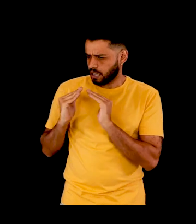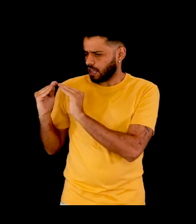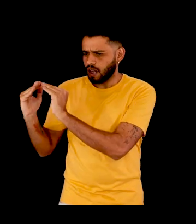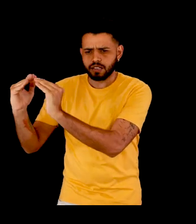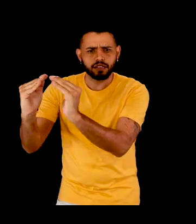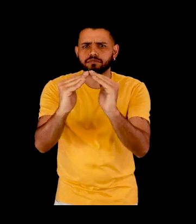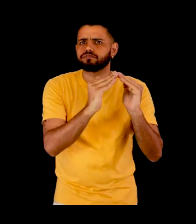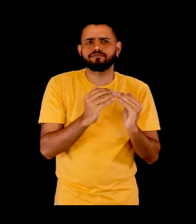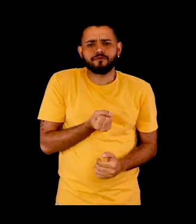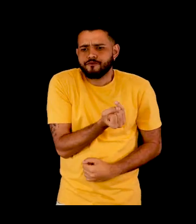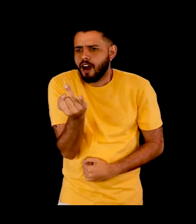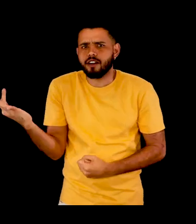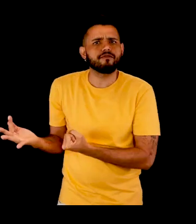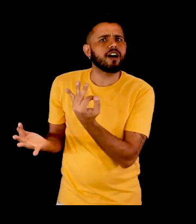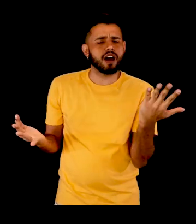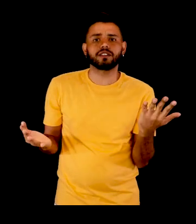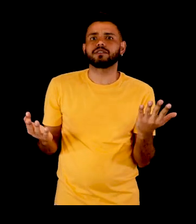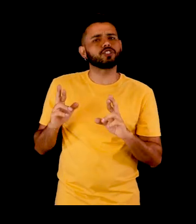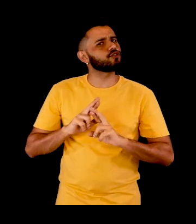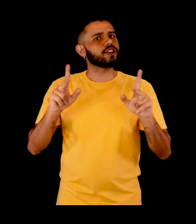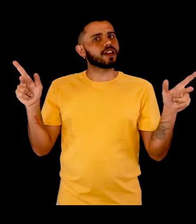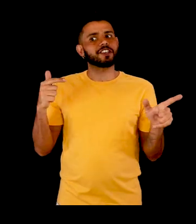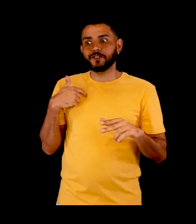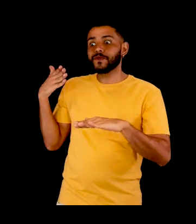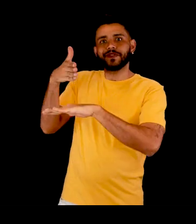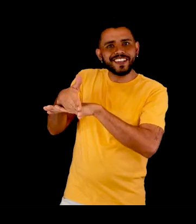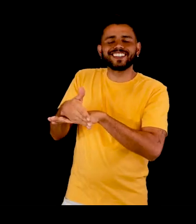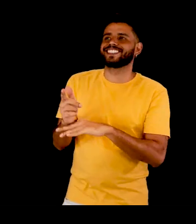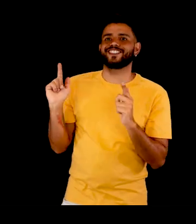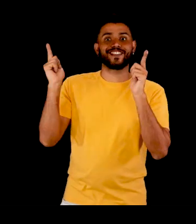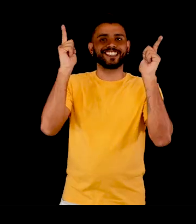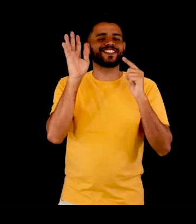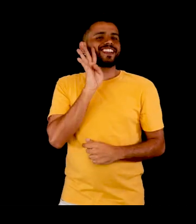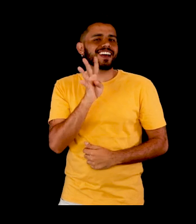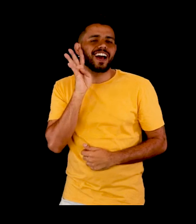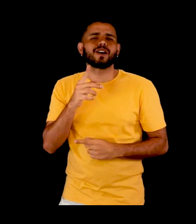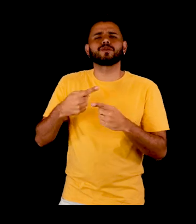Então, era uma coisa diferente. Eu achava divertido ir, porque eu andava pelas casinhas,